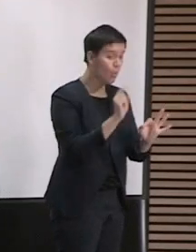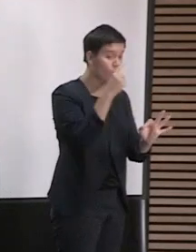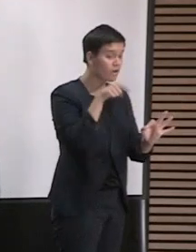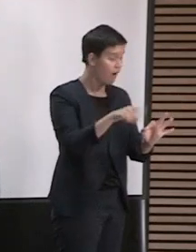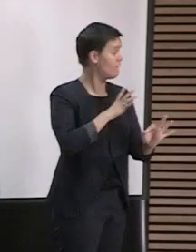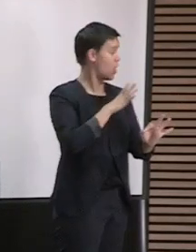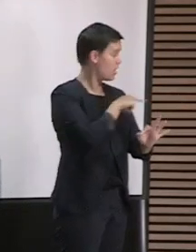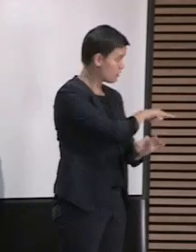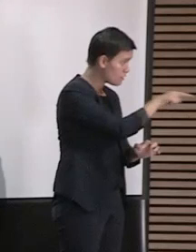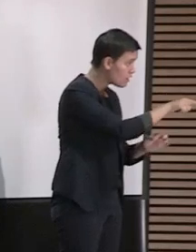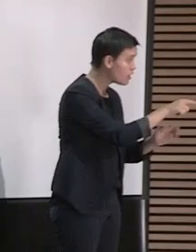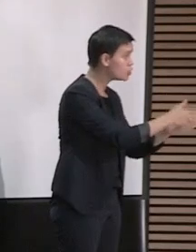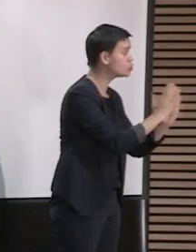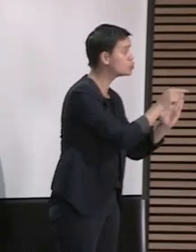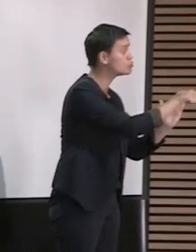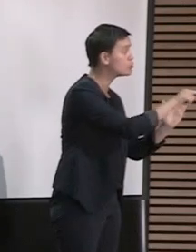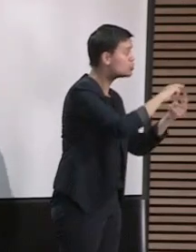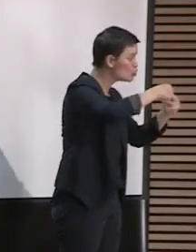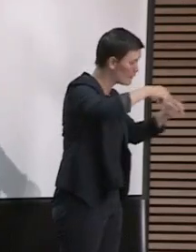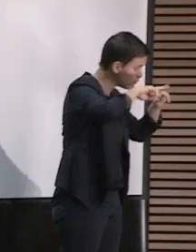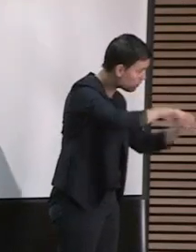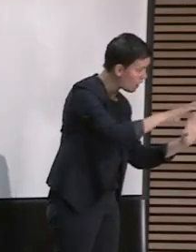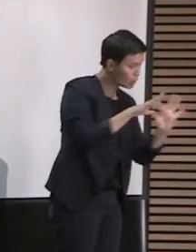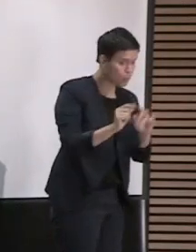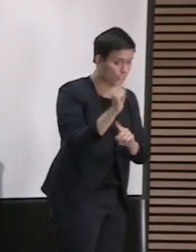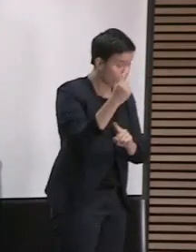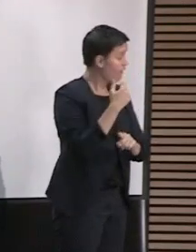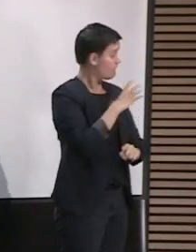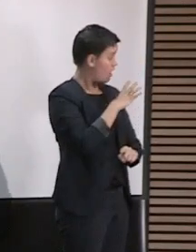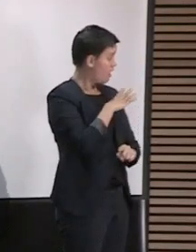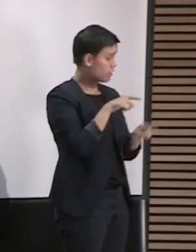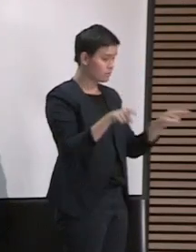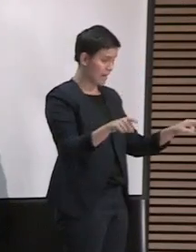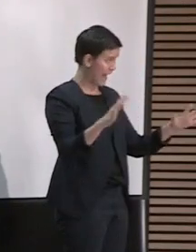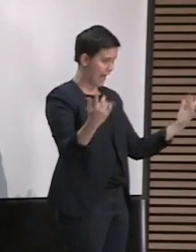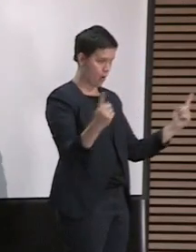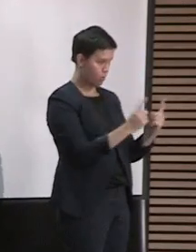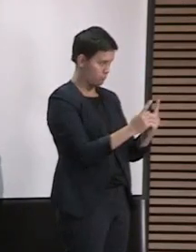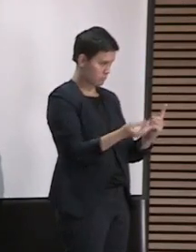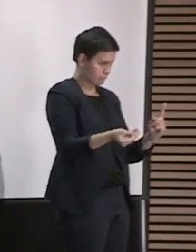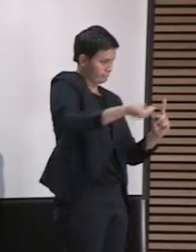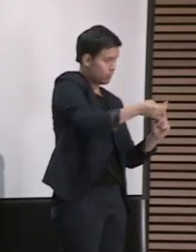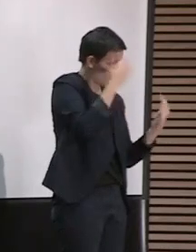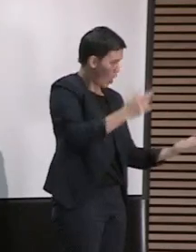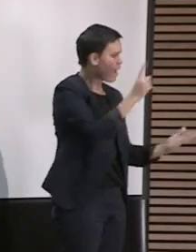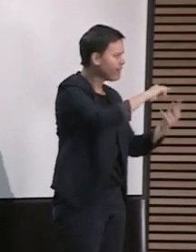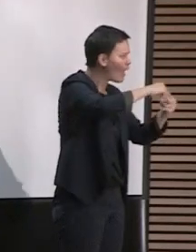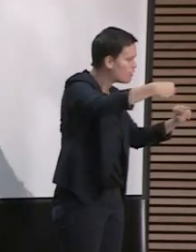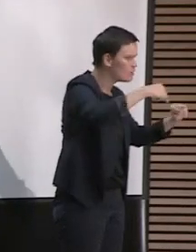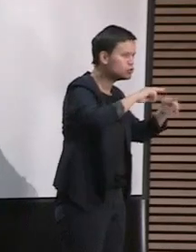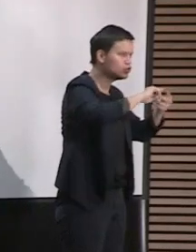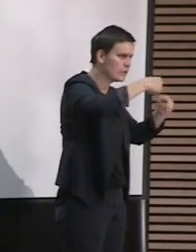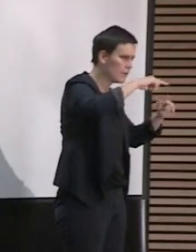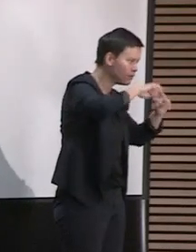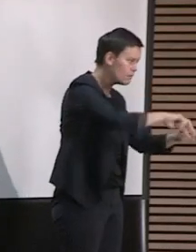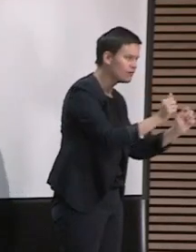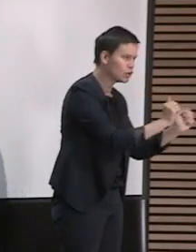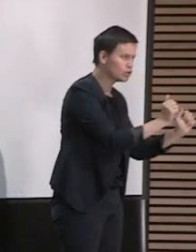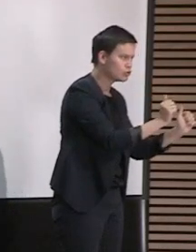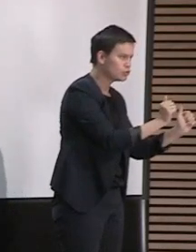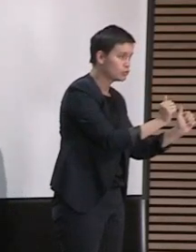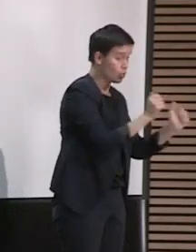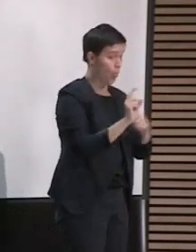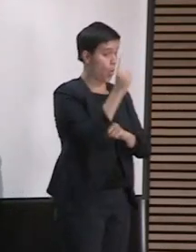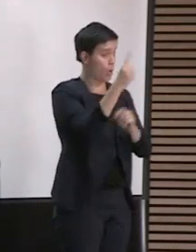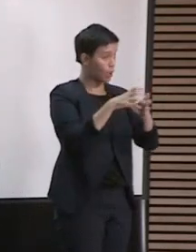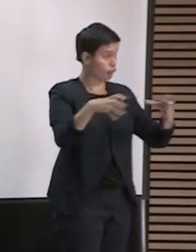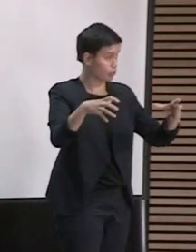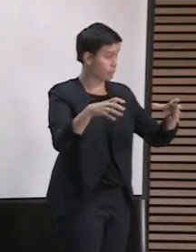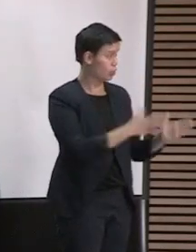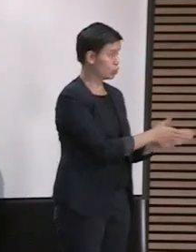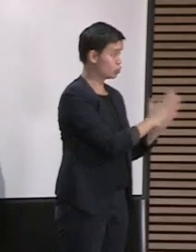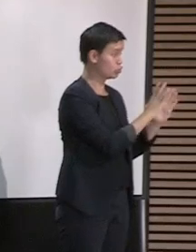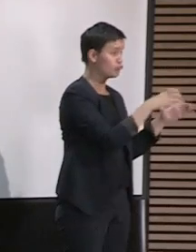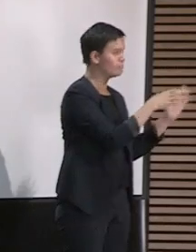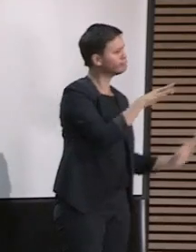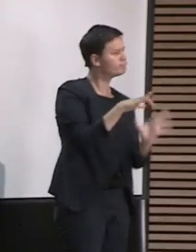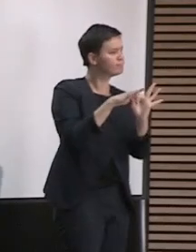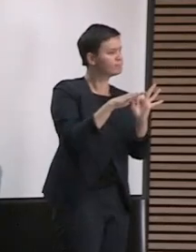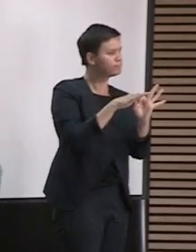Kaore ano kia tupu. I rongo koe